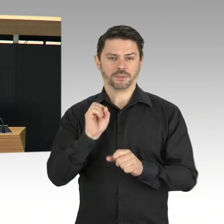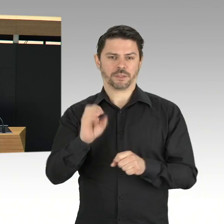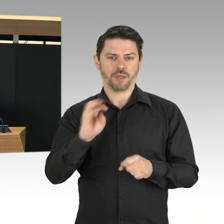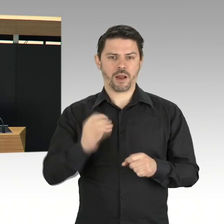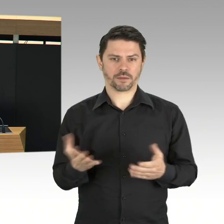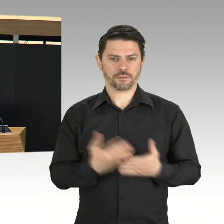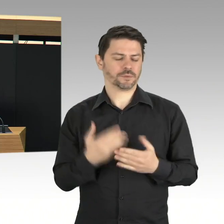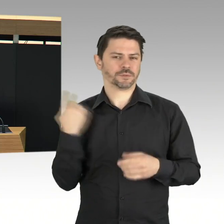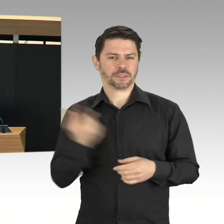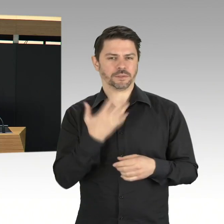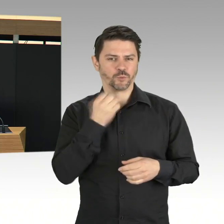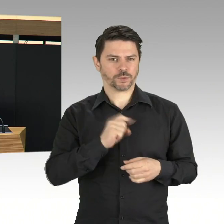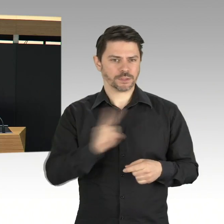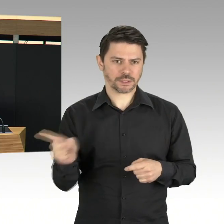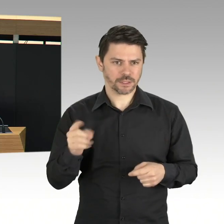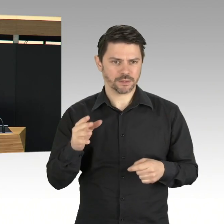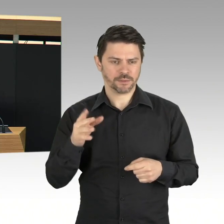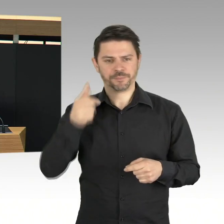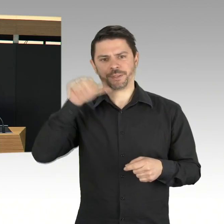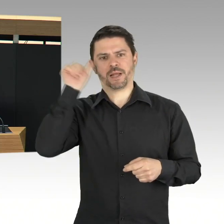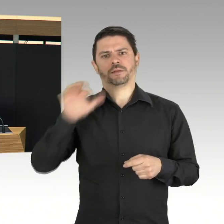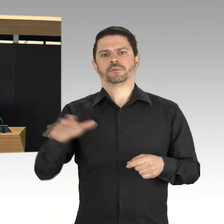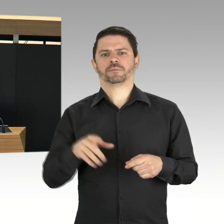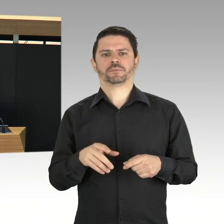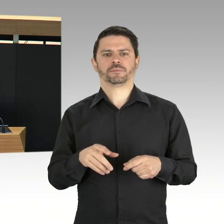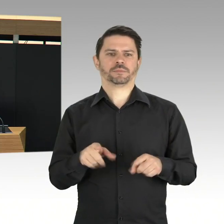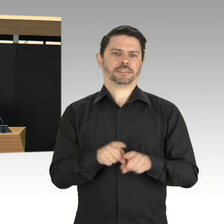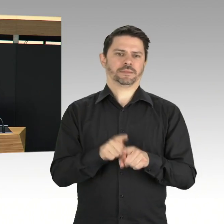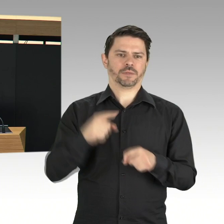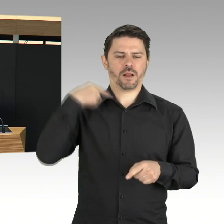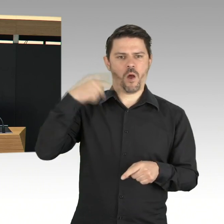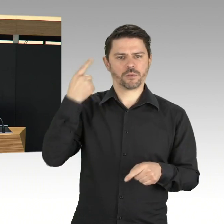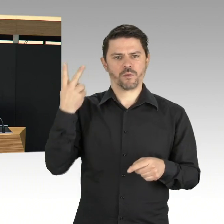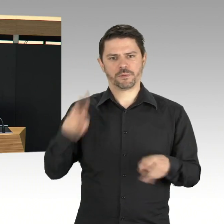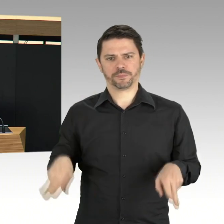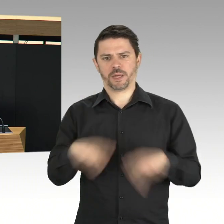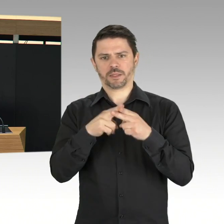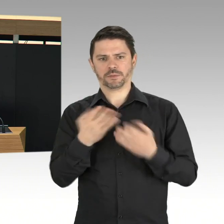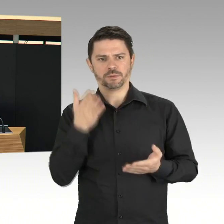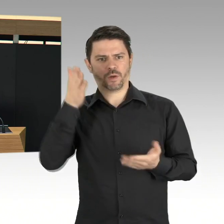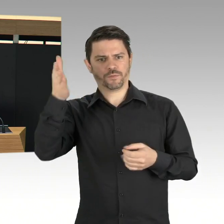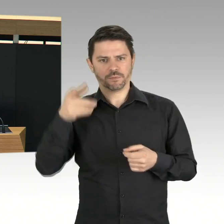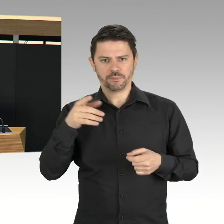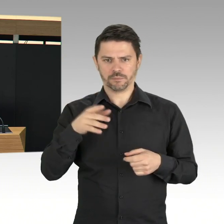in unserer Stadt besser zu schützen und zugleich ausreichend bezahlbaren Wohnraum zur Verfügung zu stellen.